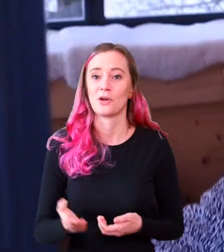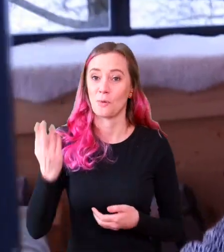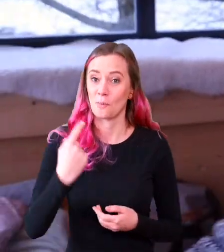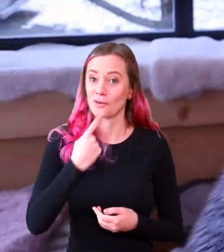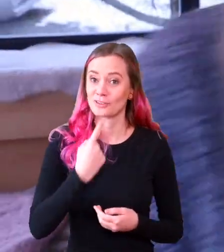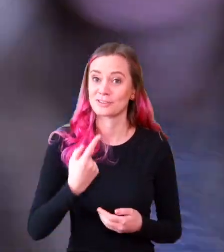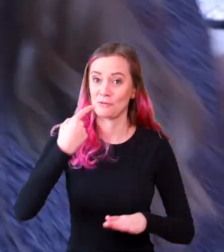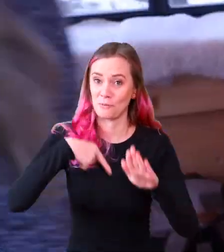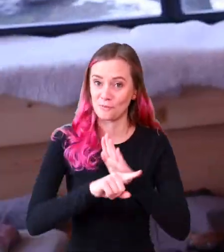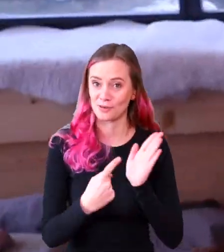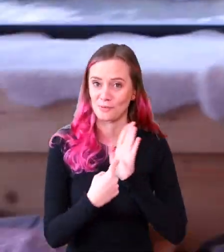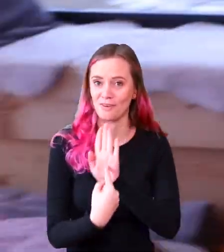Začíná prohlídka domečku.